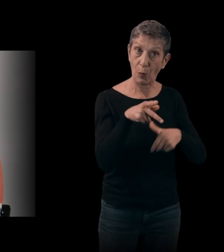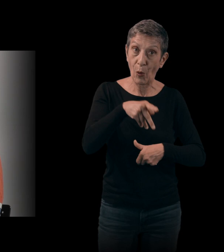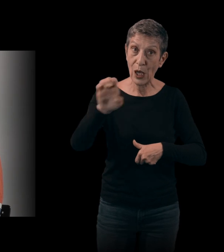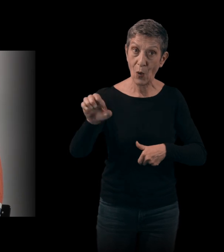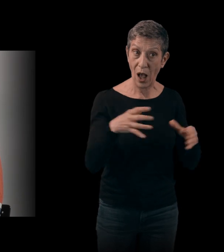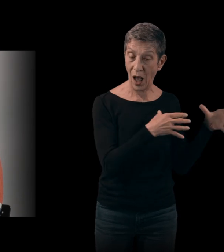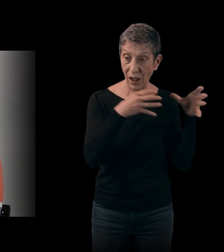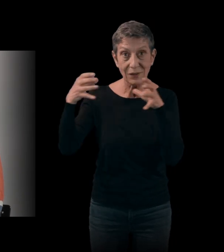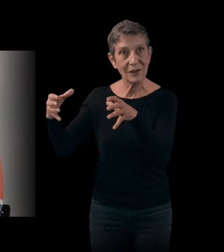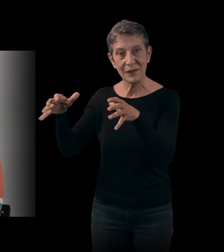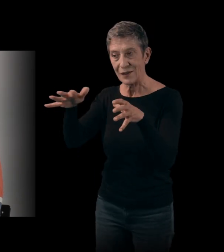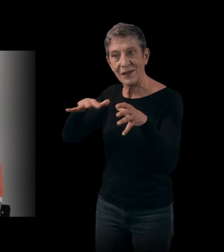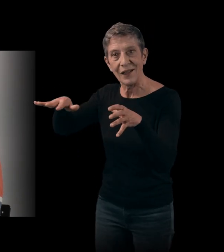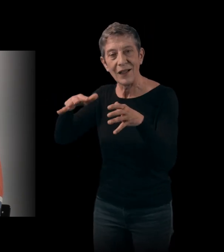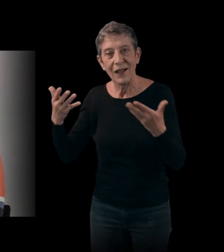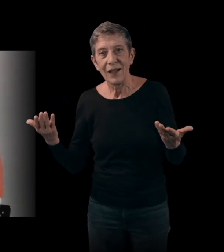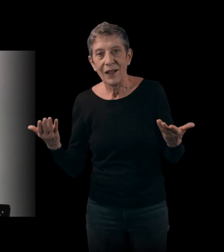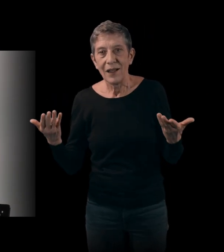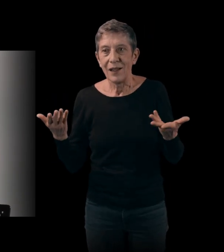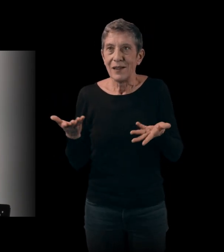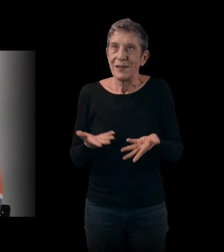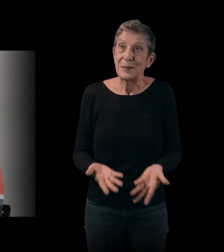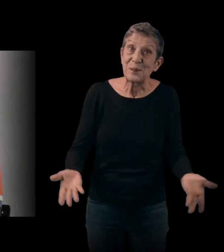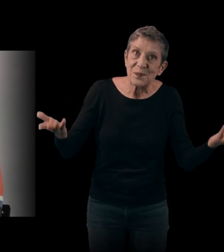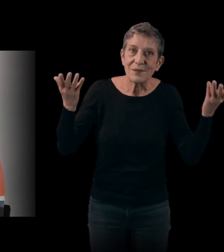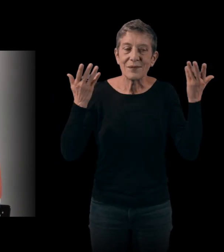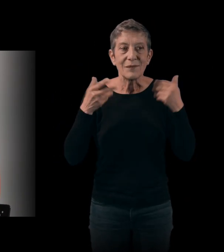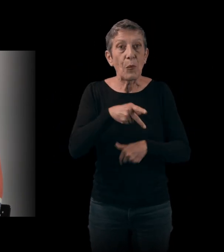justement, parce que les Paul Eluard font du bruit.